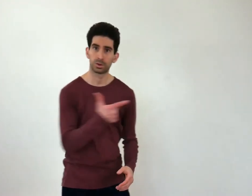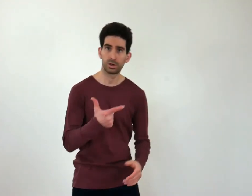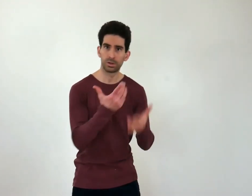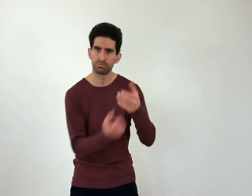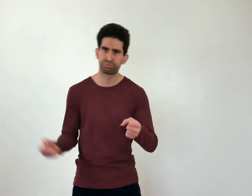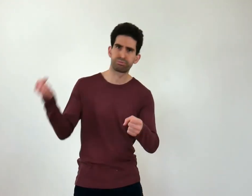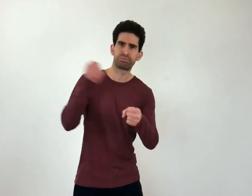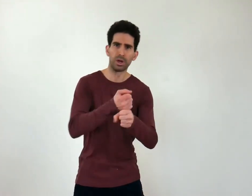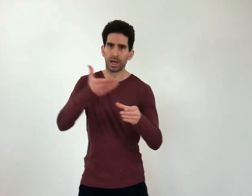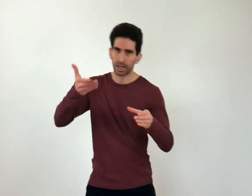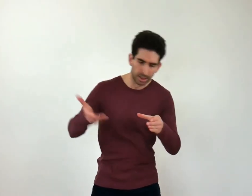Tous les deux ont créé